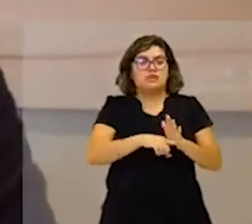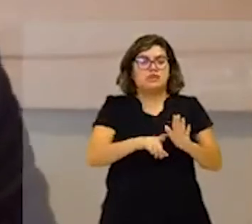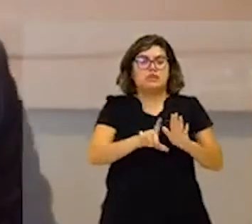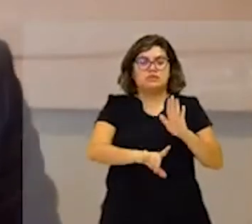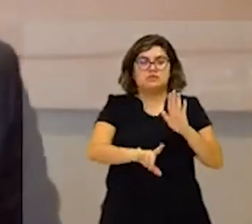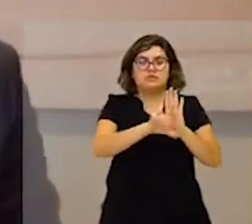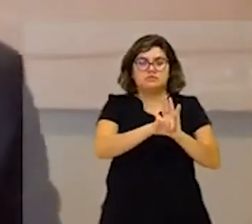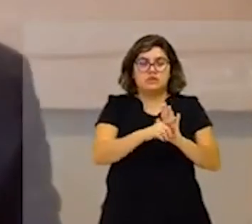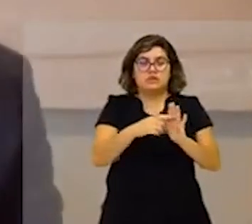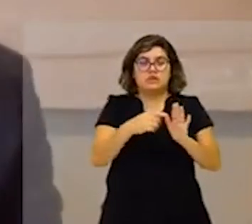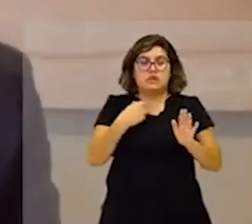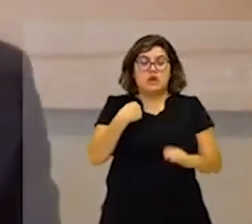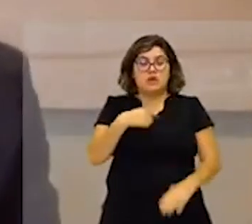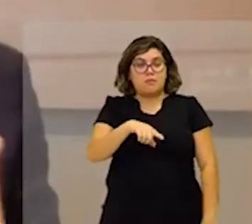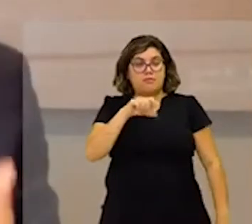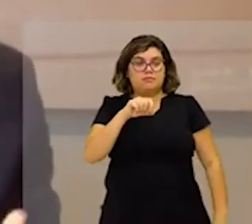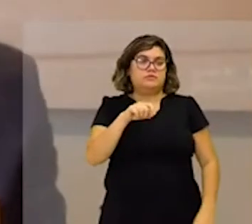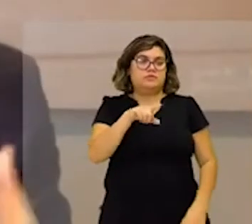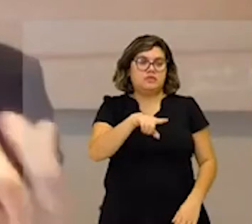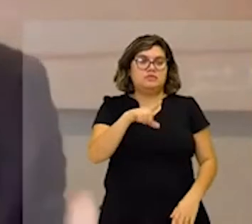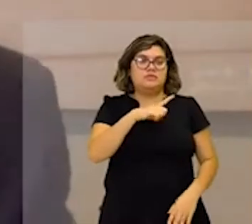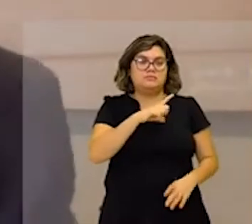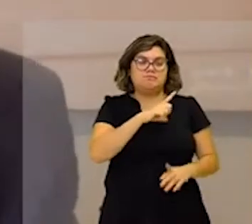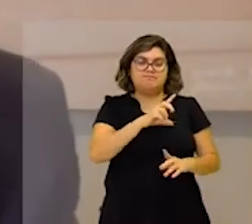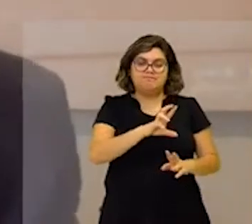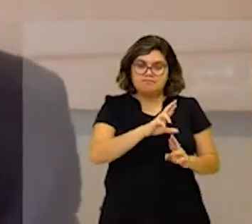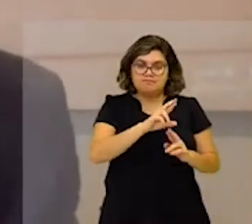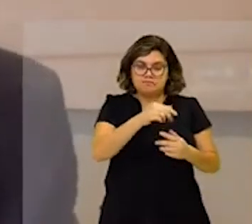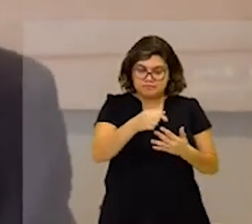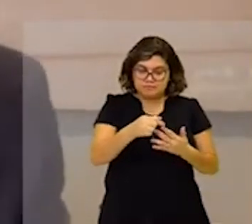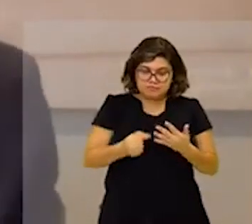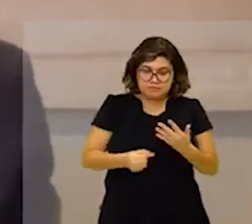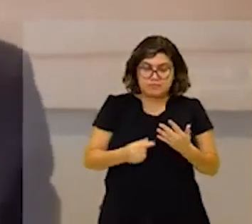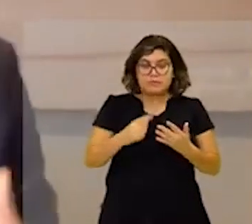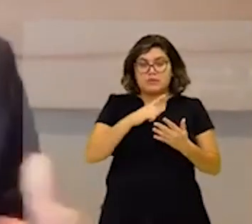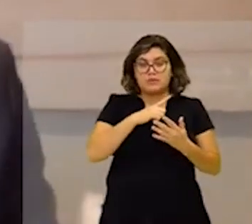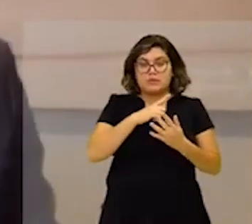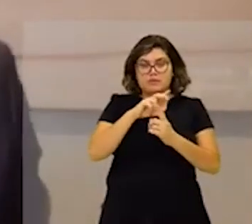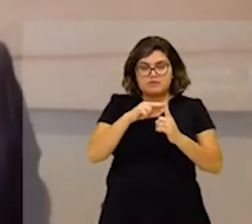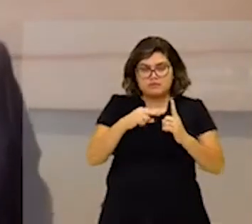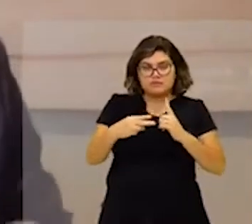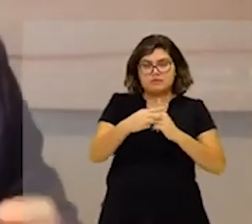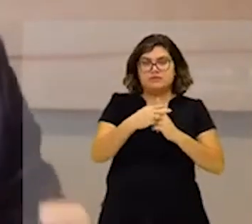me fininho essa perspectiva eu entendo que dentro de uma visão de um federalismo nosso